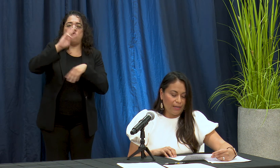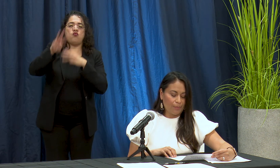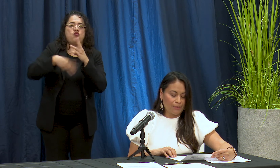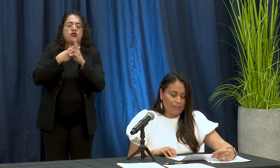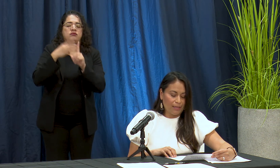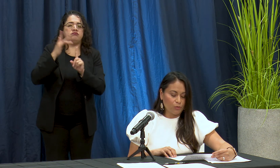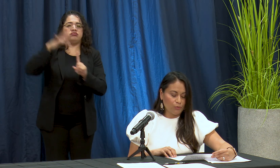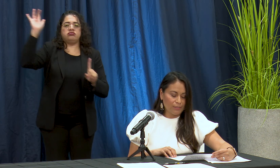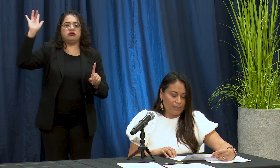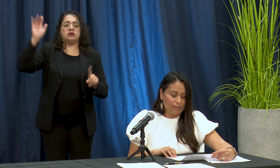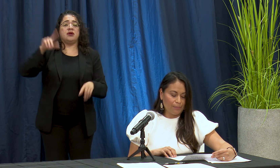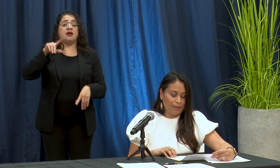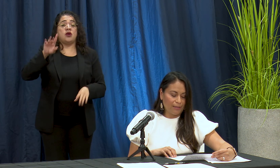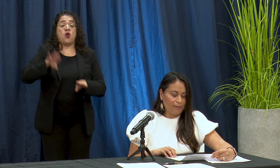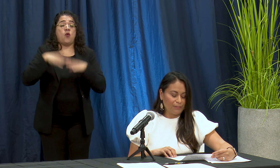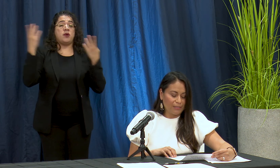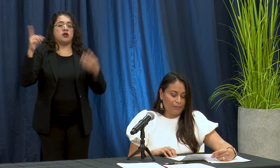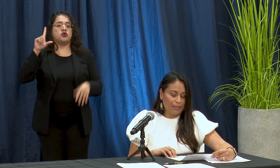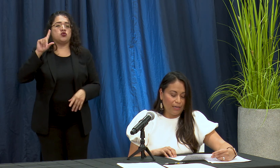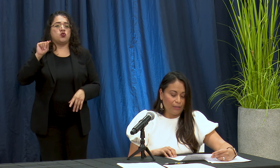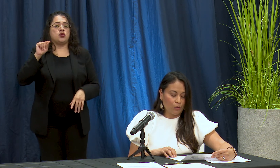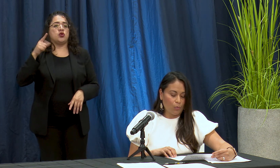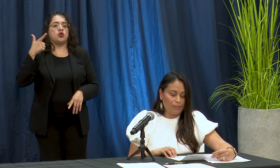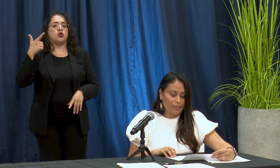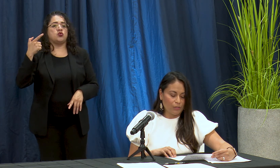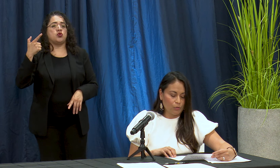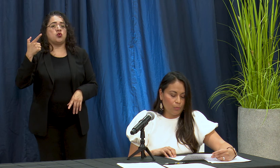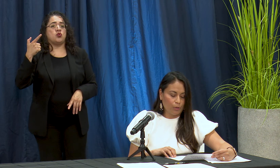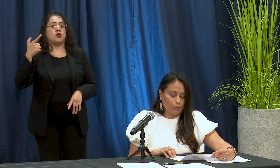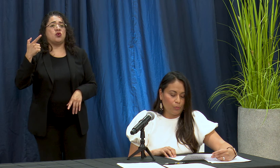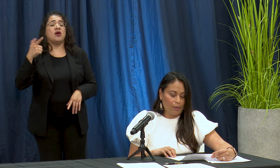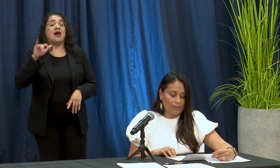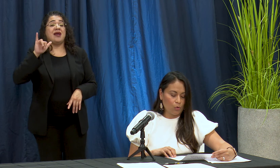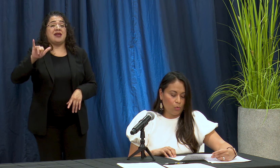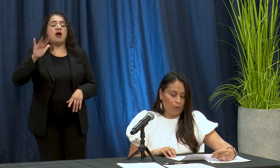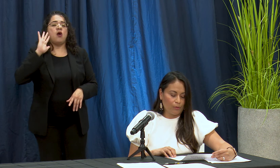capacidad suficiente para clasificado mo el sexto puerto mess